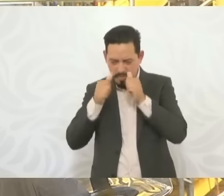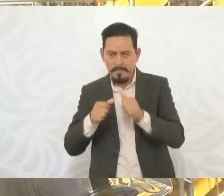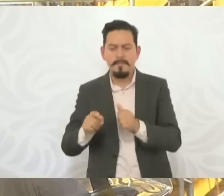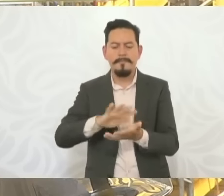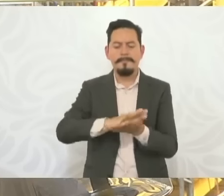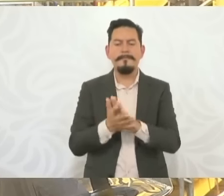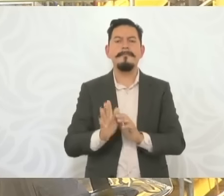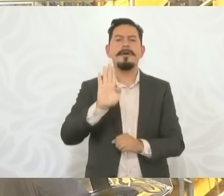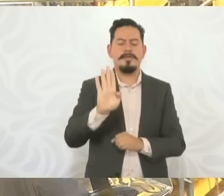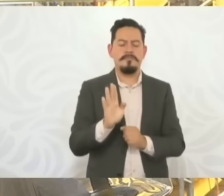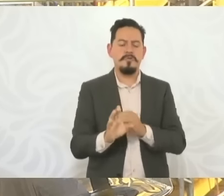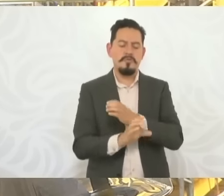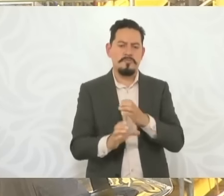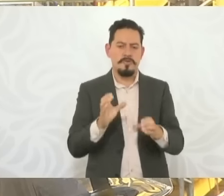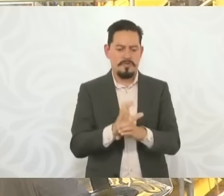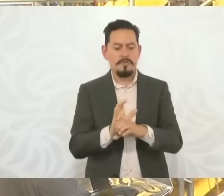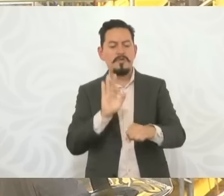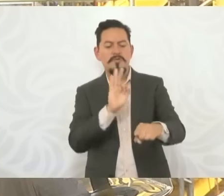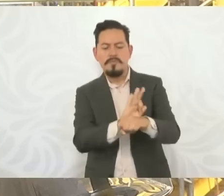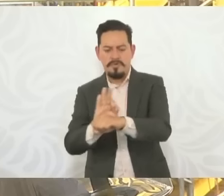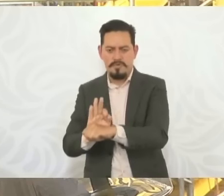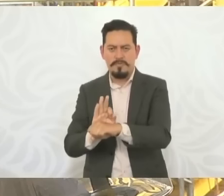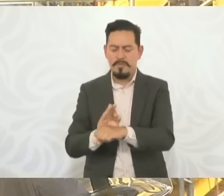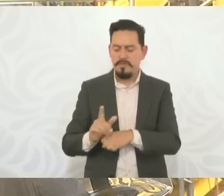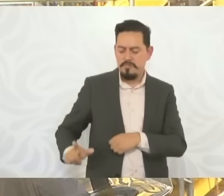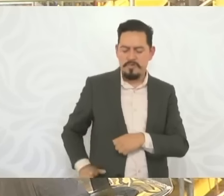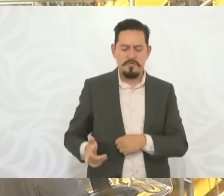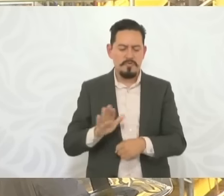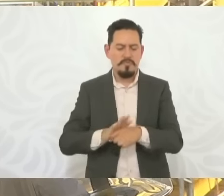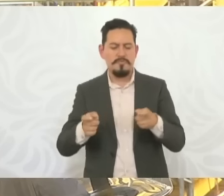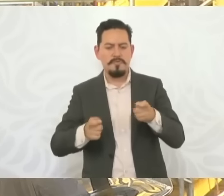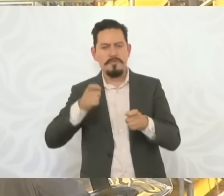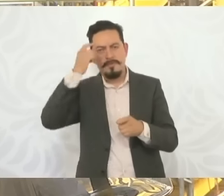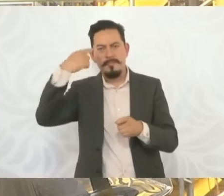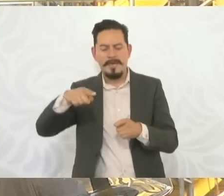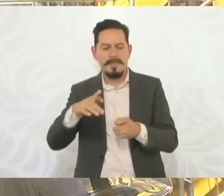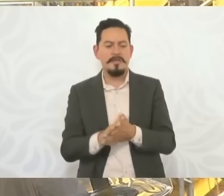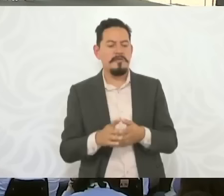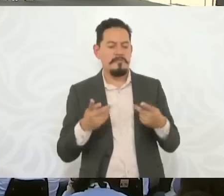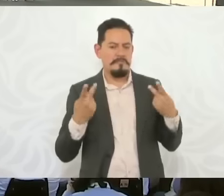cuya garantía está a cargo del Estado y no por un arreglo mercantil de intereses anónimos. En